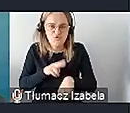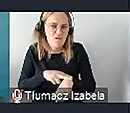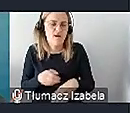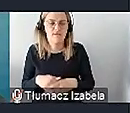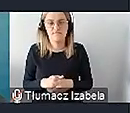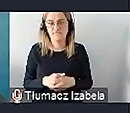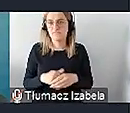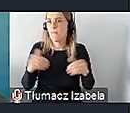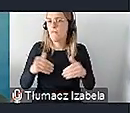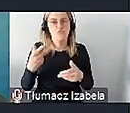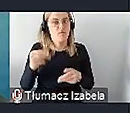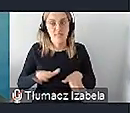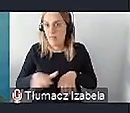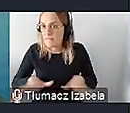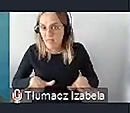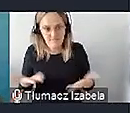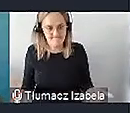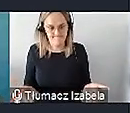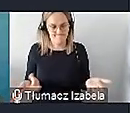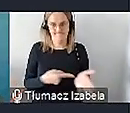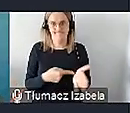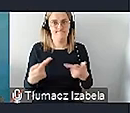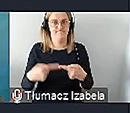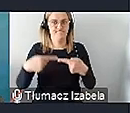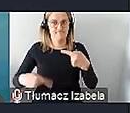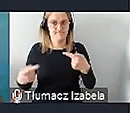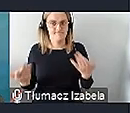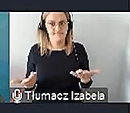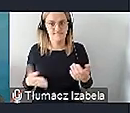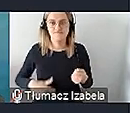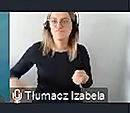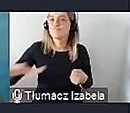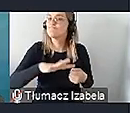Może jest nie na miejscu, jeżeli chodzi o przestrzeń zawodową.